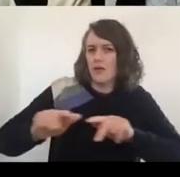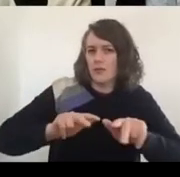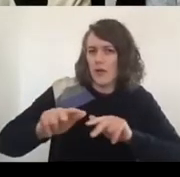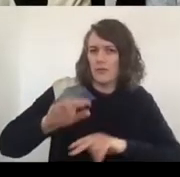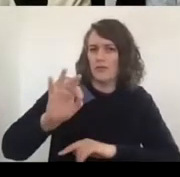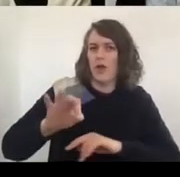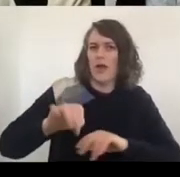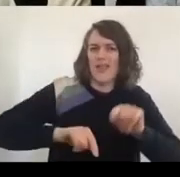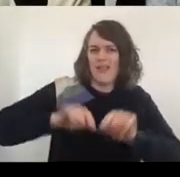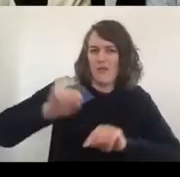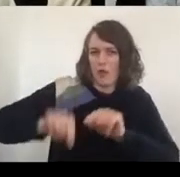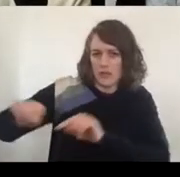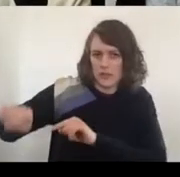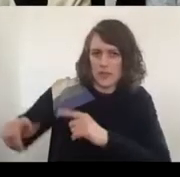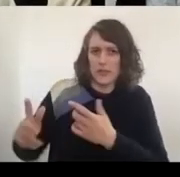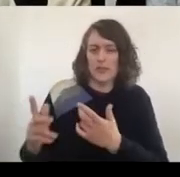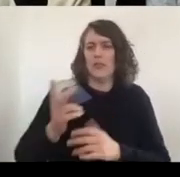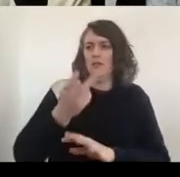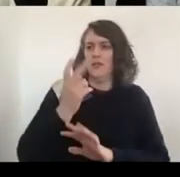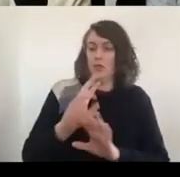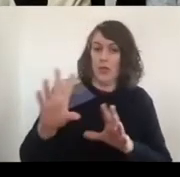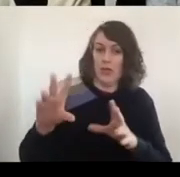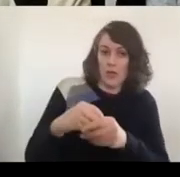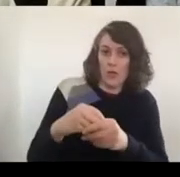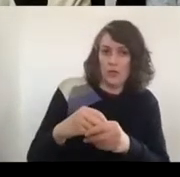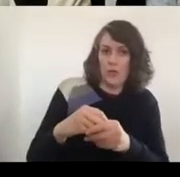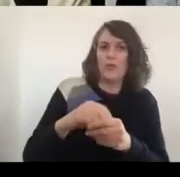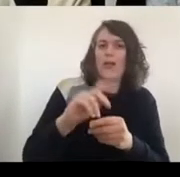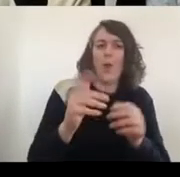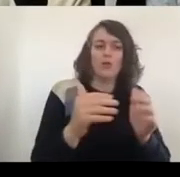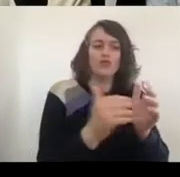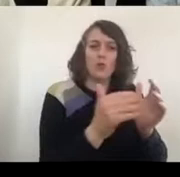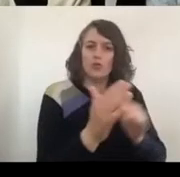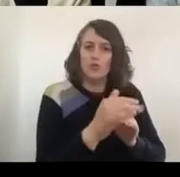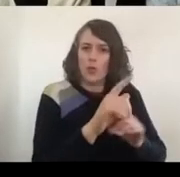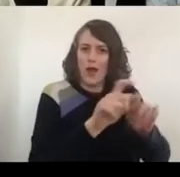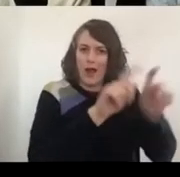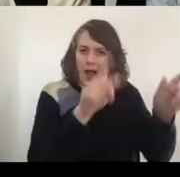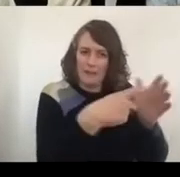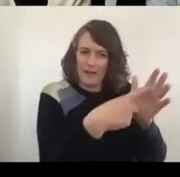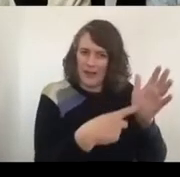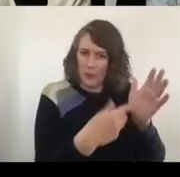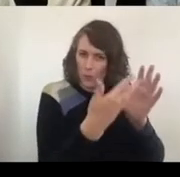Rahmenbedingungen so zu gestalten und bestehende Strukturen entsprechend zu verändern,